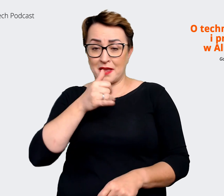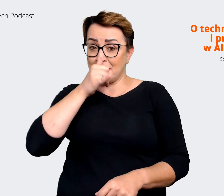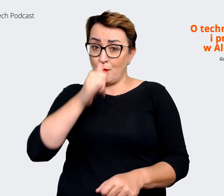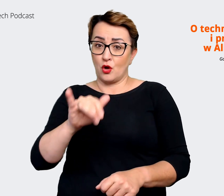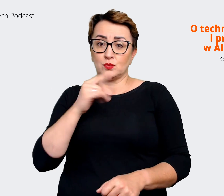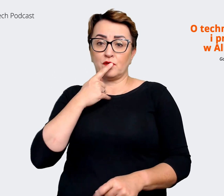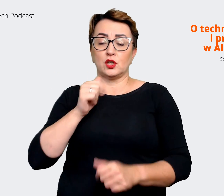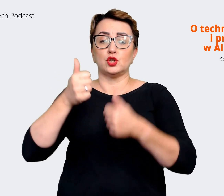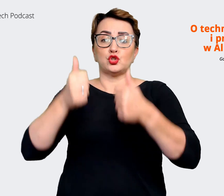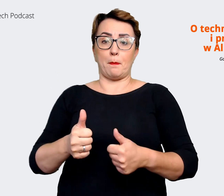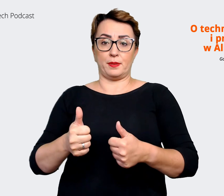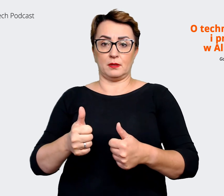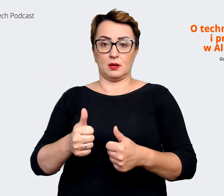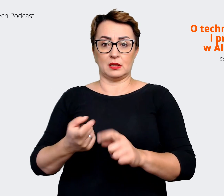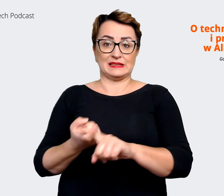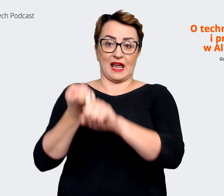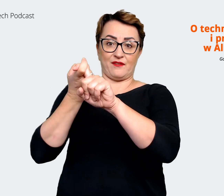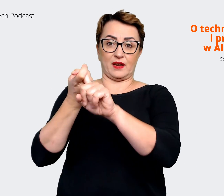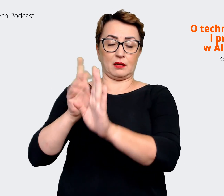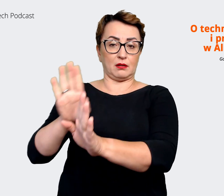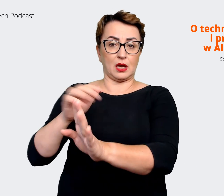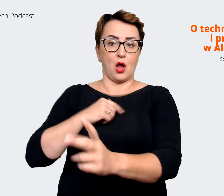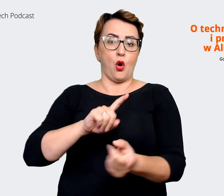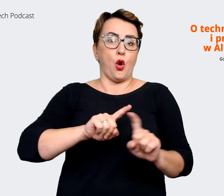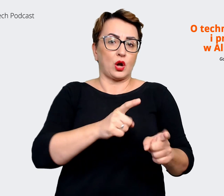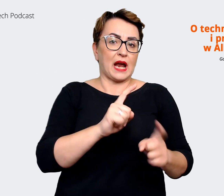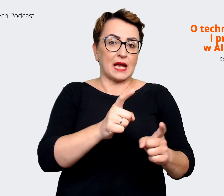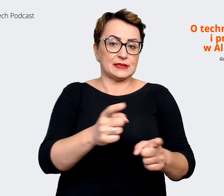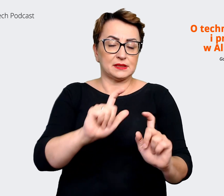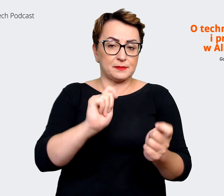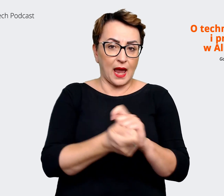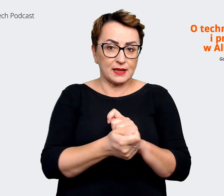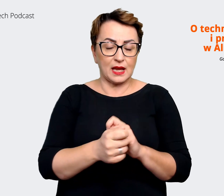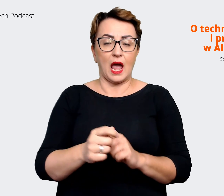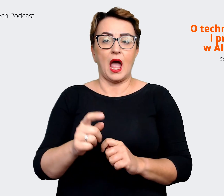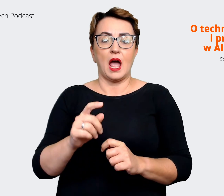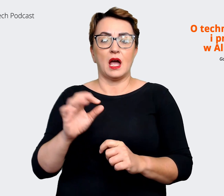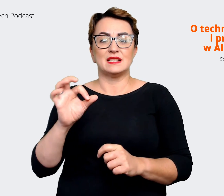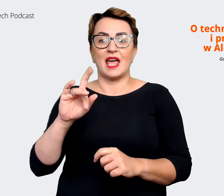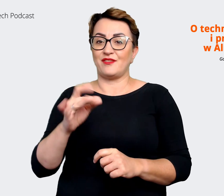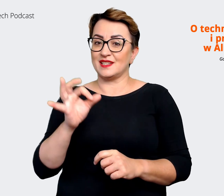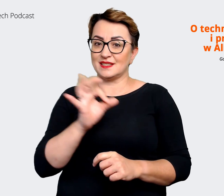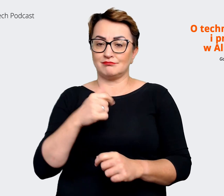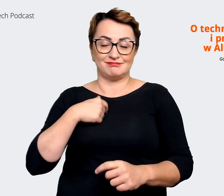to na chwilę zawieszamy, tu się przeorganizujemy tylko ten serwis działa 24 godziny na dobę,